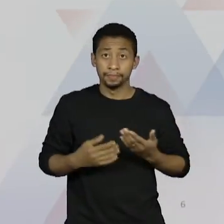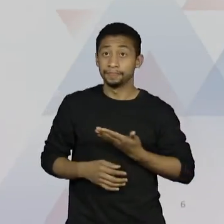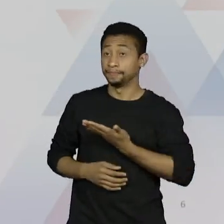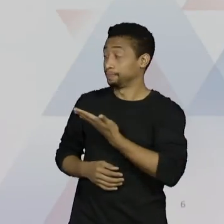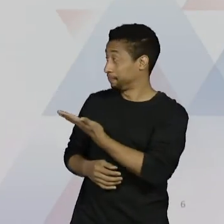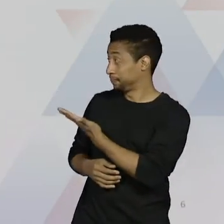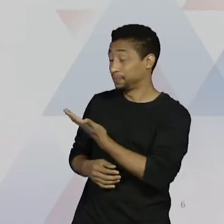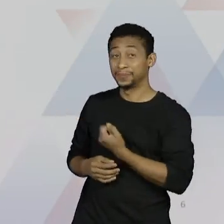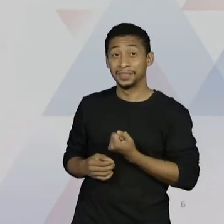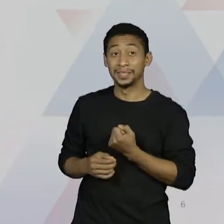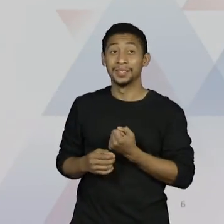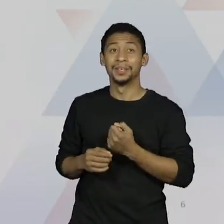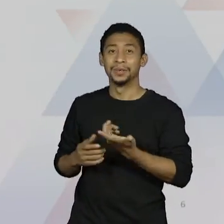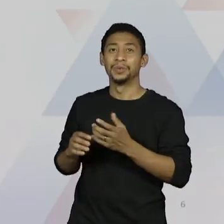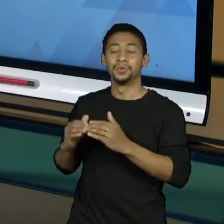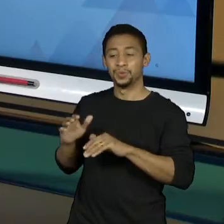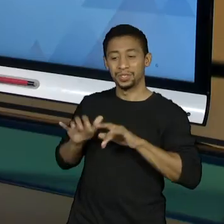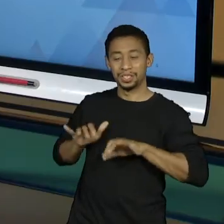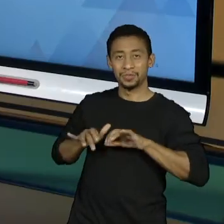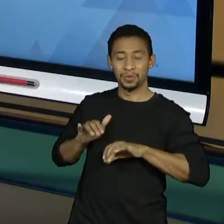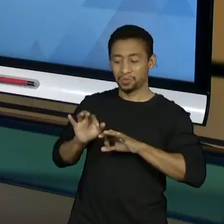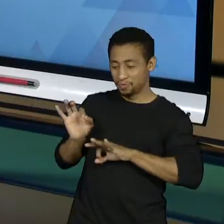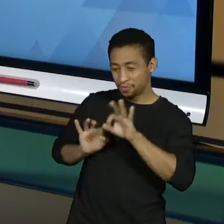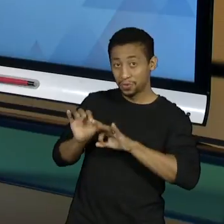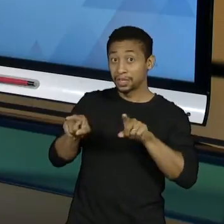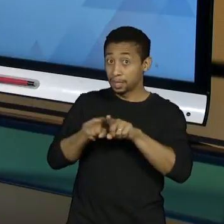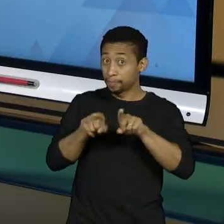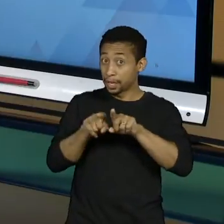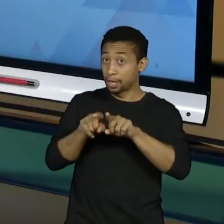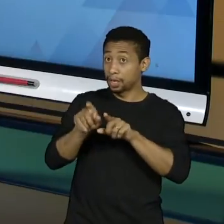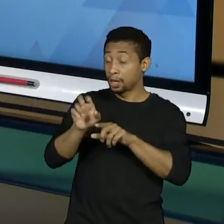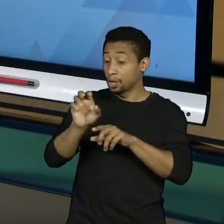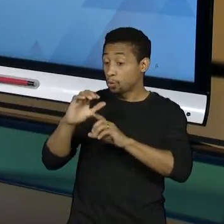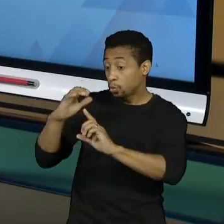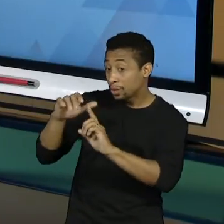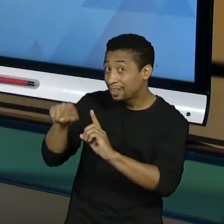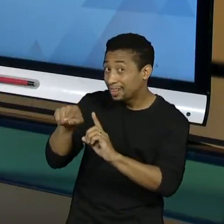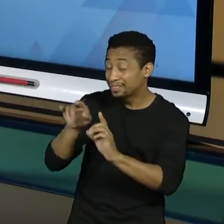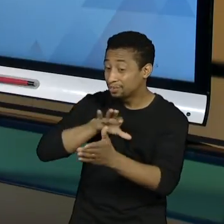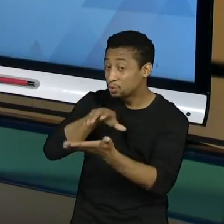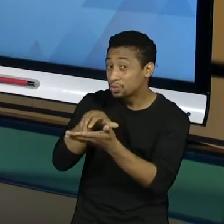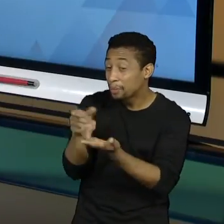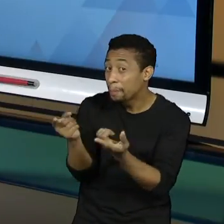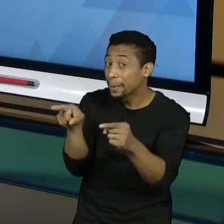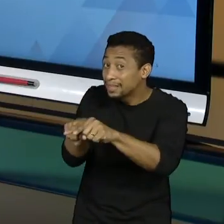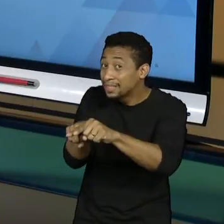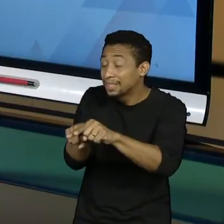REALIZAR A VERIFICAÇÃO". ENTÃO QUEM VAI FALAR SE OS REQUISITOS FORAM ATENDIDOS? TANTO OS DESENVOLVEDORES, EM UM PRIMEIRO MOMENTO, E,